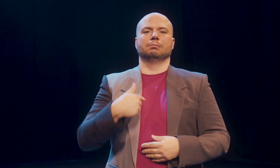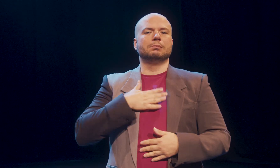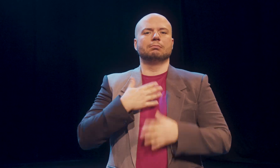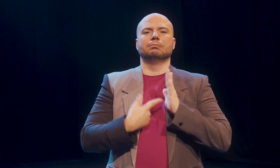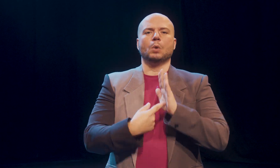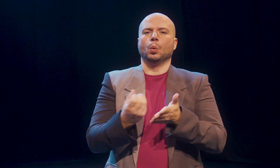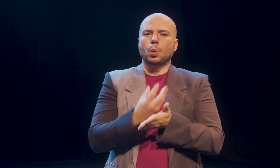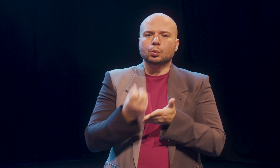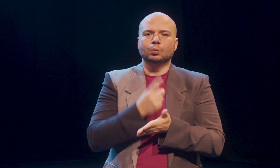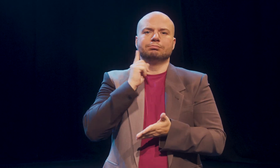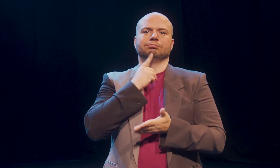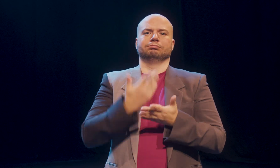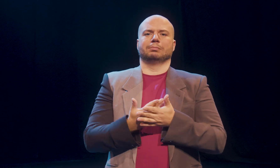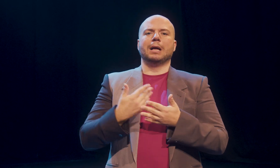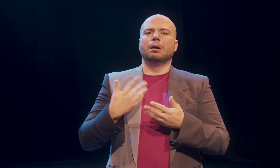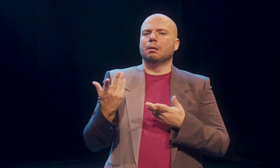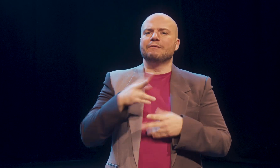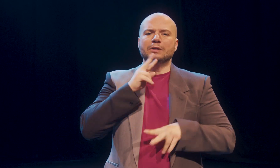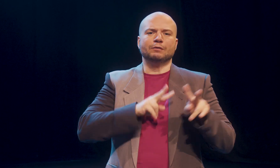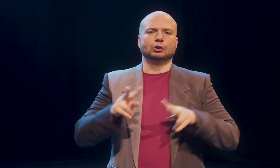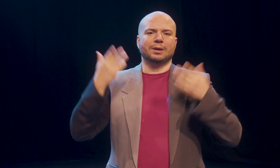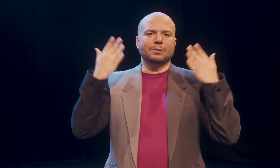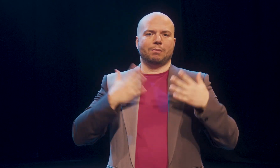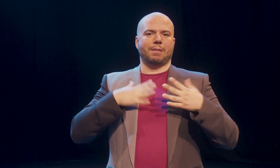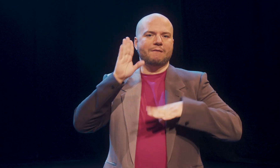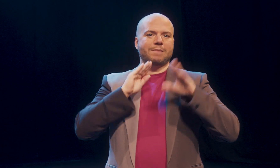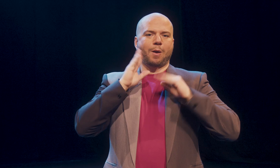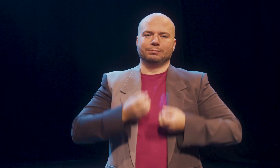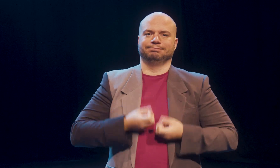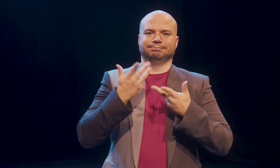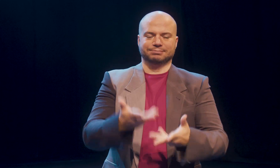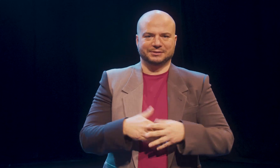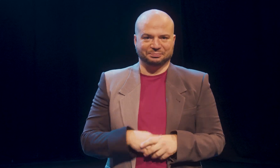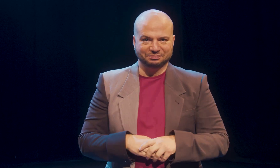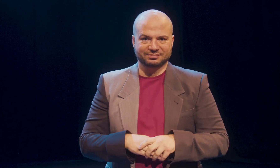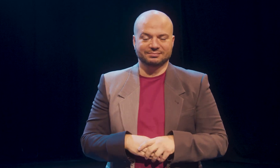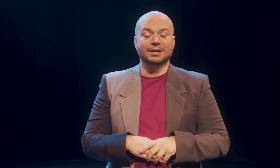In meiner Show geht es um verschiedene Hintergründe und meine Erfahrungen damit.